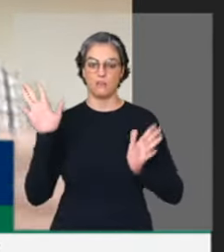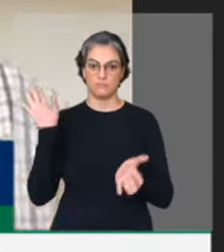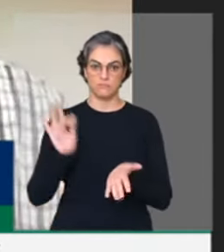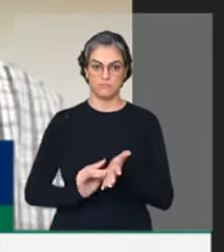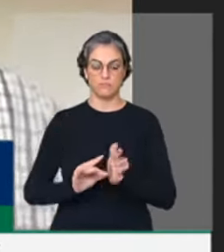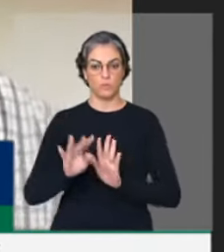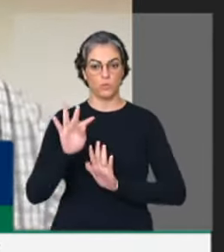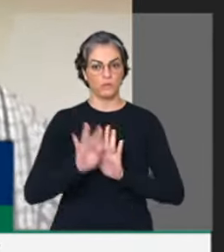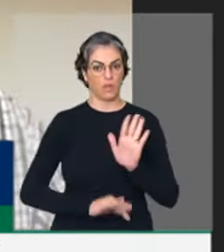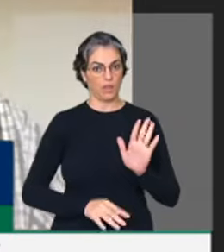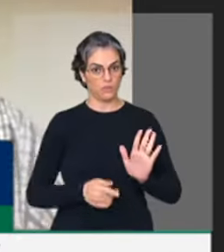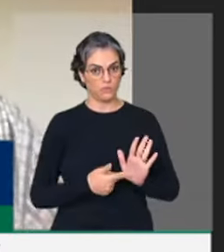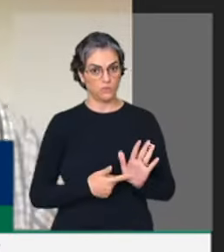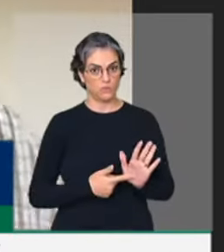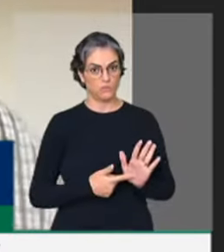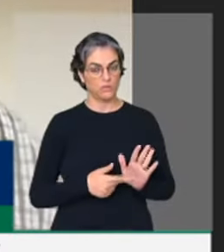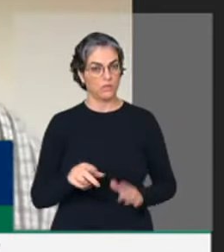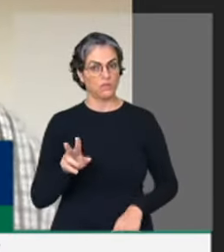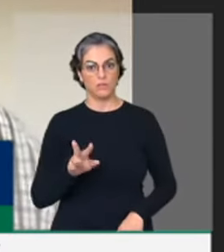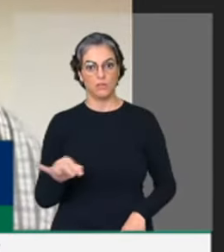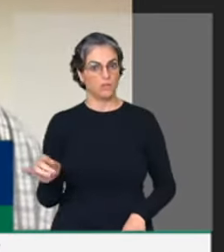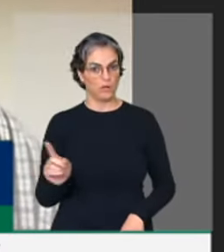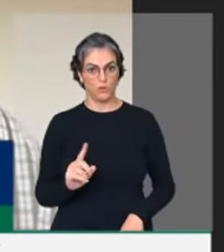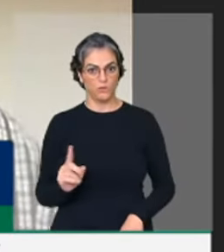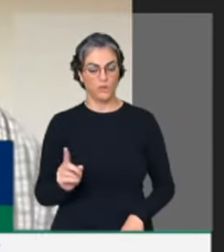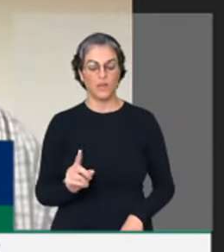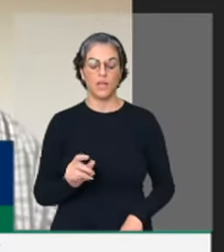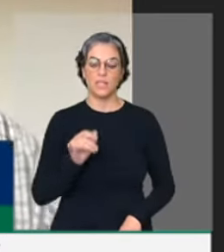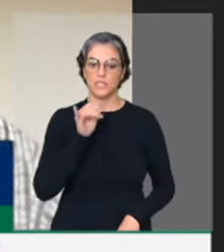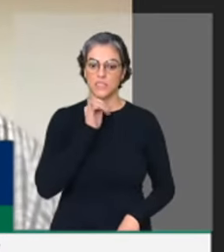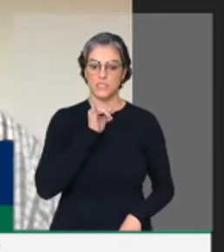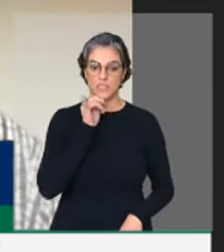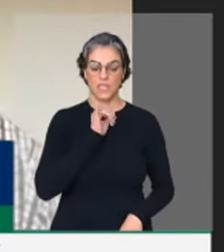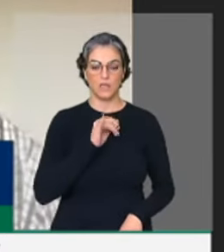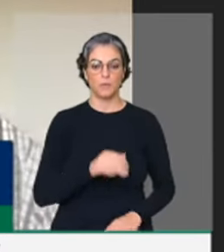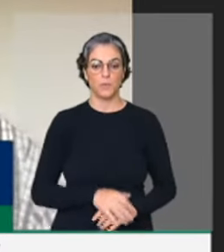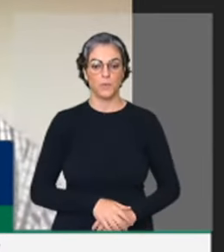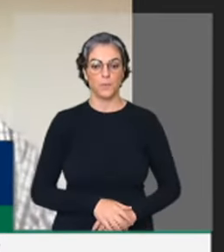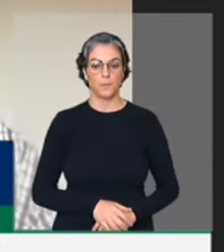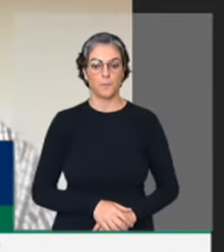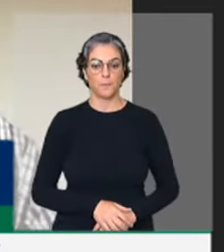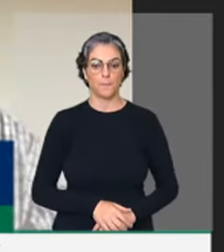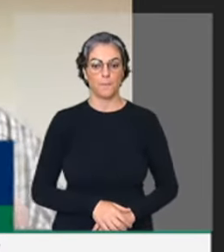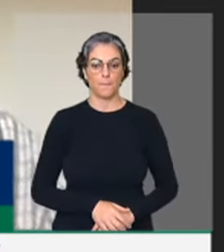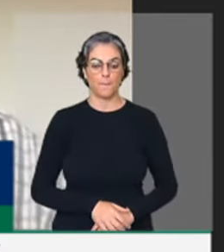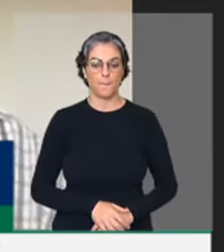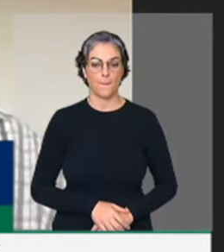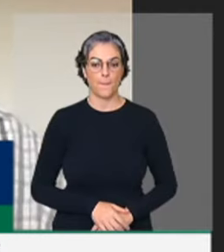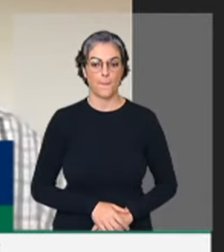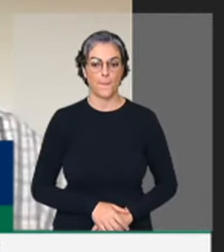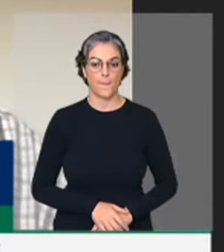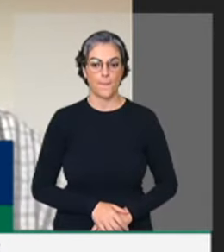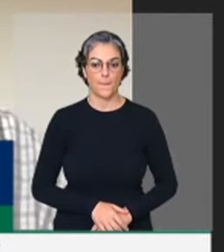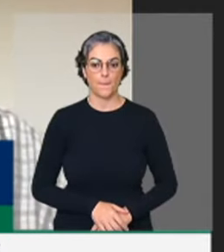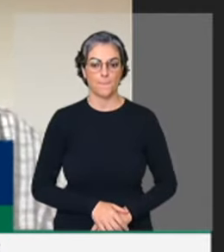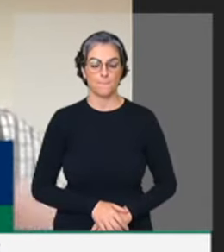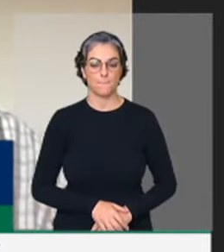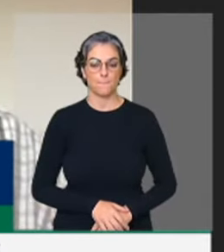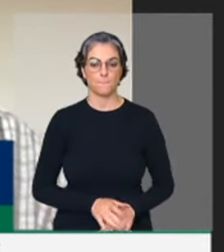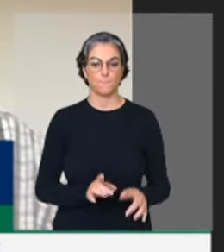VAI HAVER.... INCLUSIVE A DISPONIBILIZAÇÃO DIRIGIDA DE LEITOS PARA QUEM TEM A GRANA, PARA QUEM TENHA DINHEIRO...